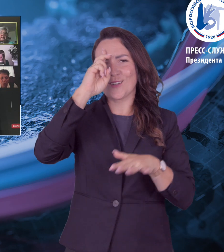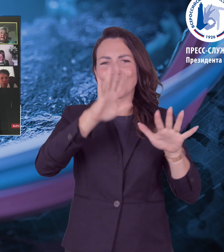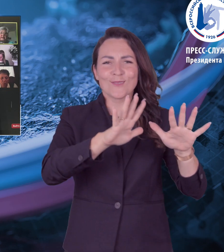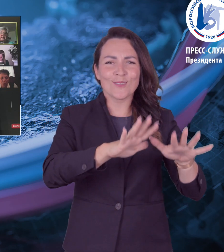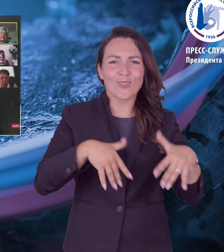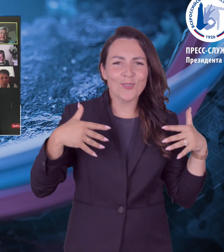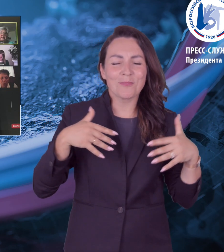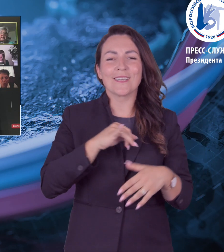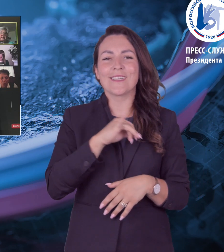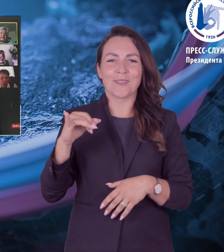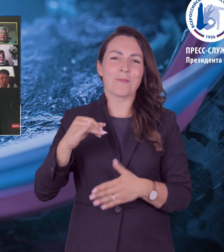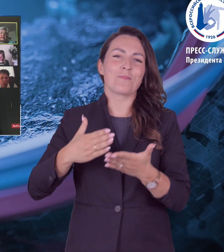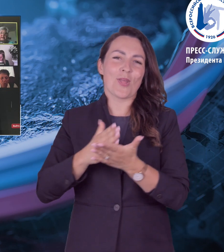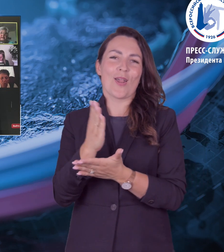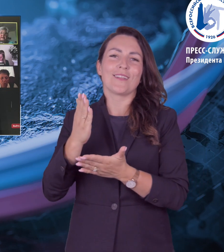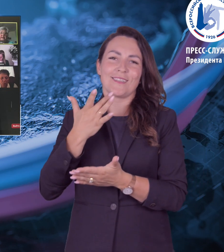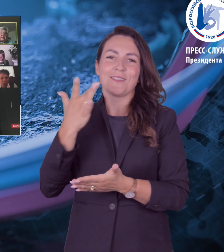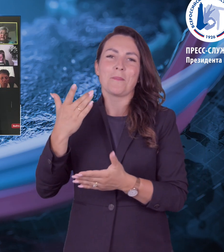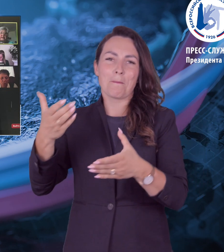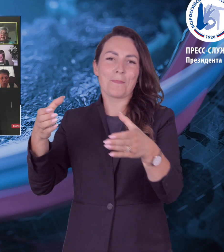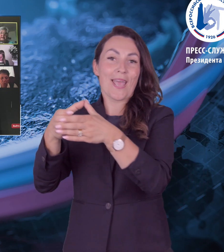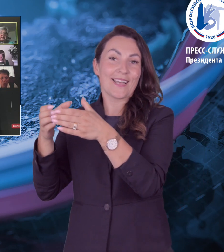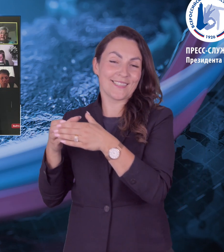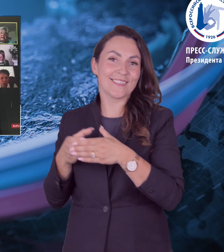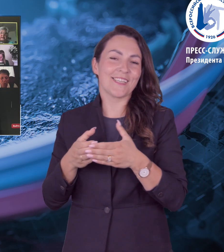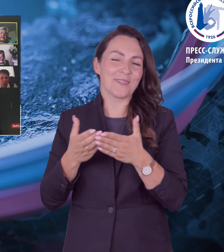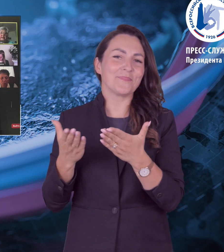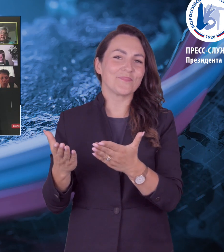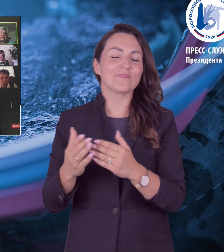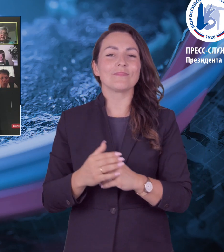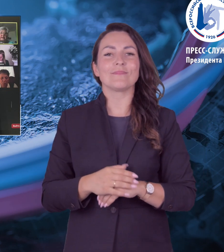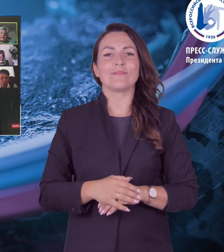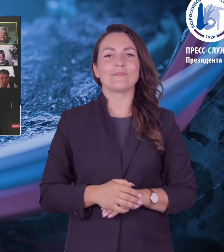и Госдумой, и политическими партиями.